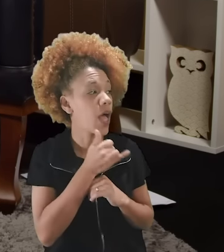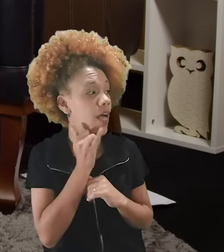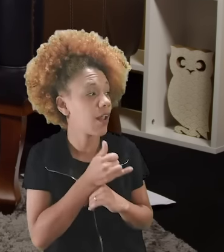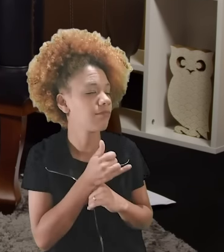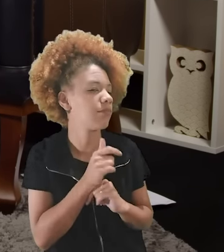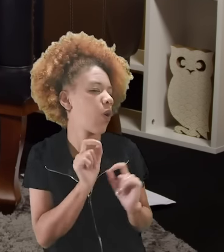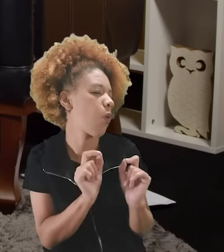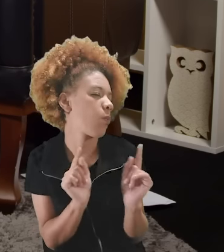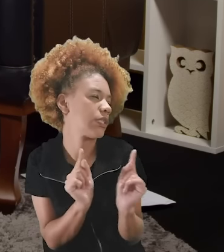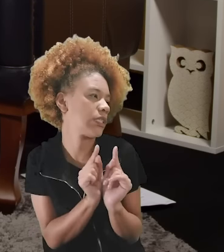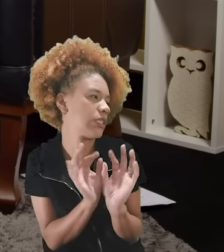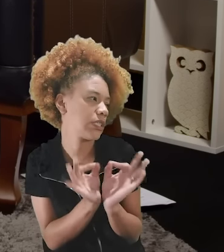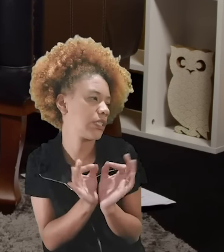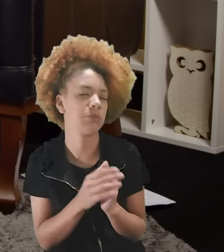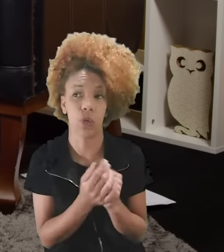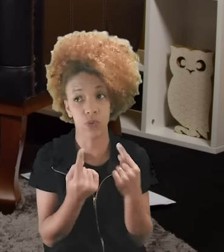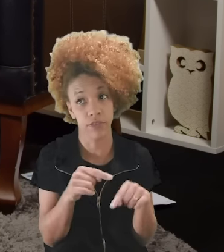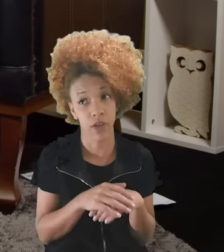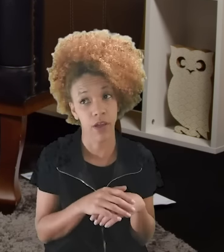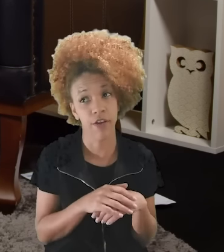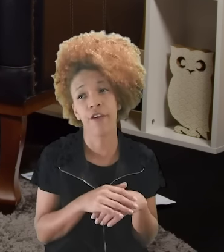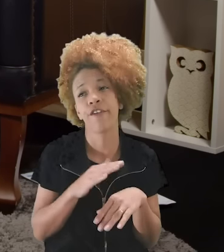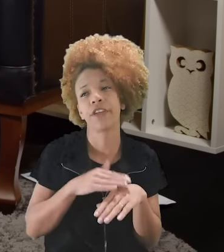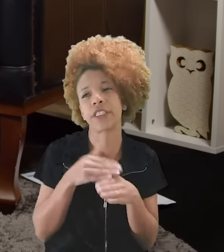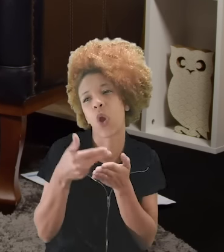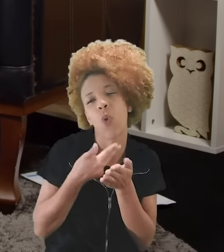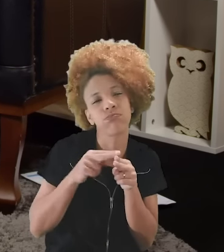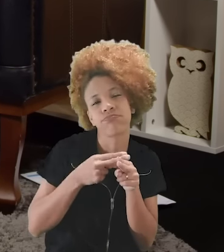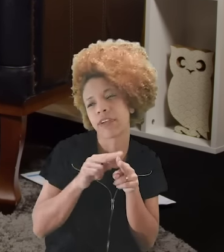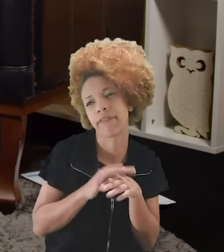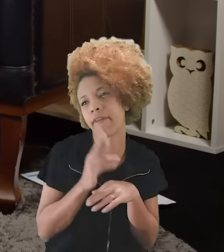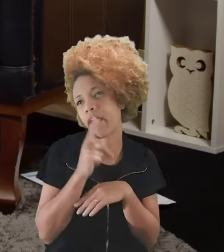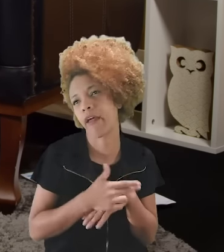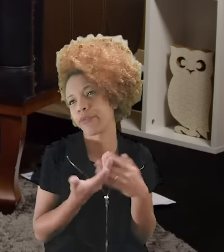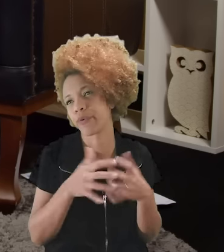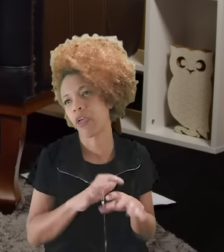narrasse uma paradinha pra gente ahera desafio vai fazer um Peti GAT [ __ ] não quero narrar colocar